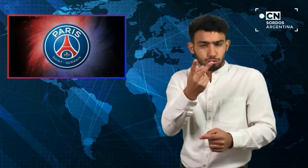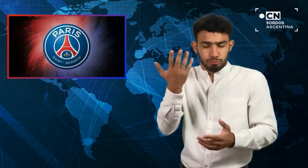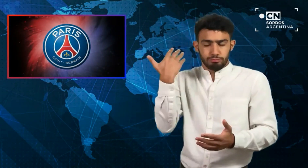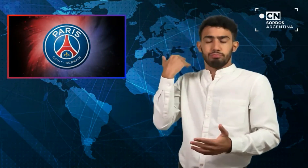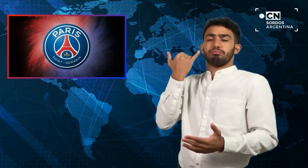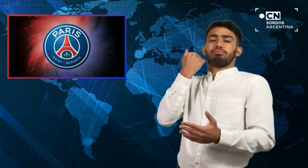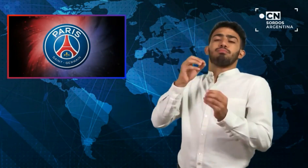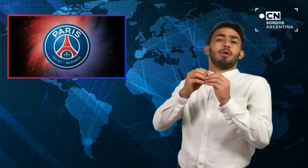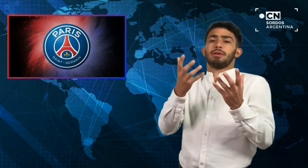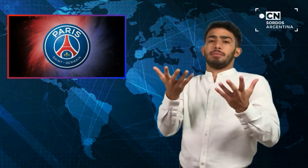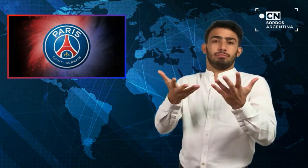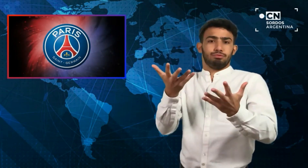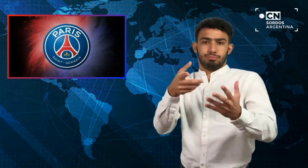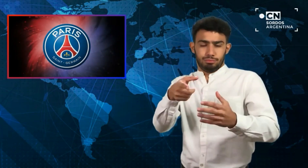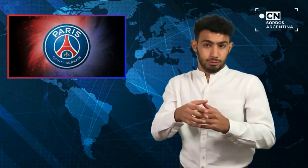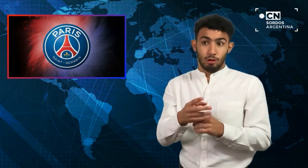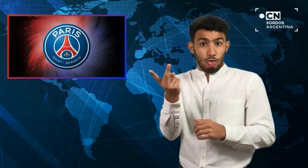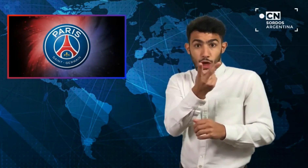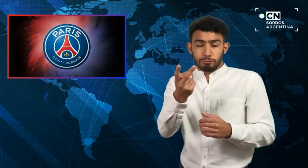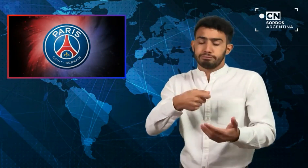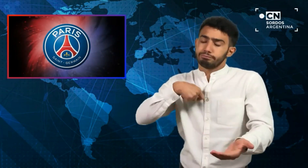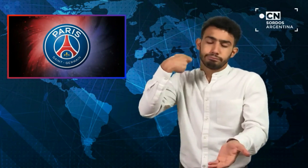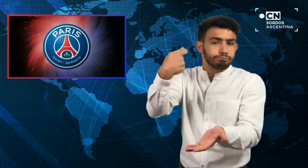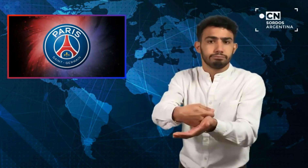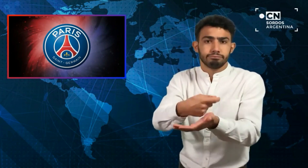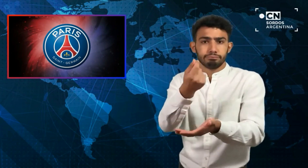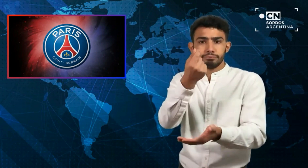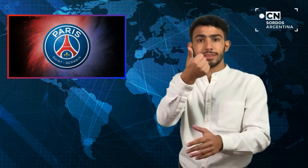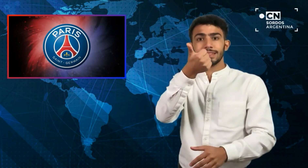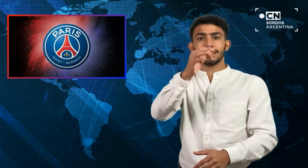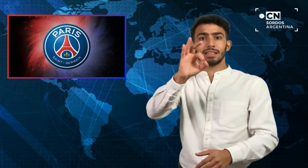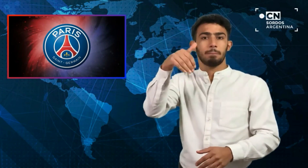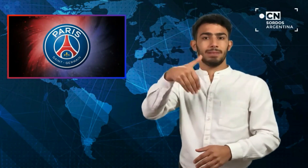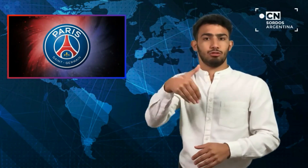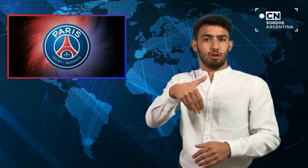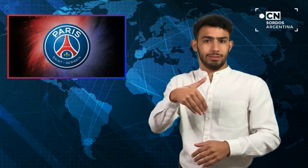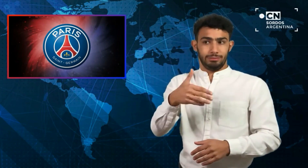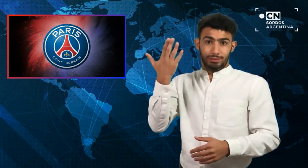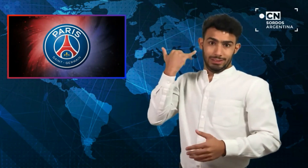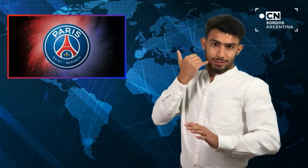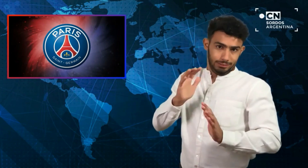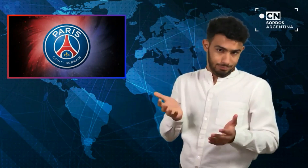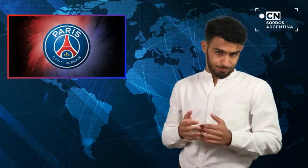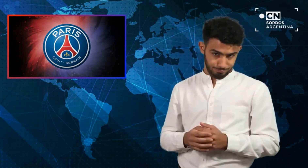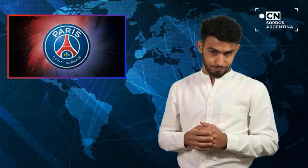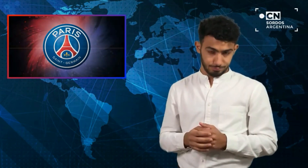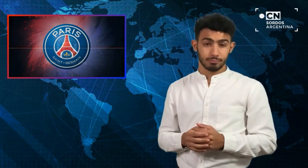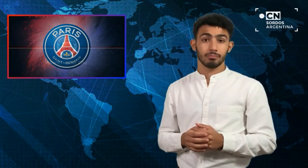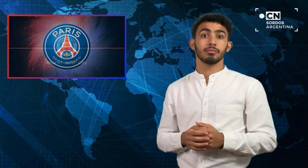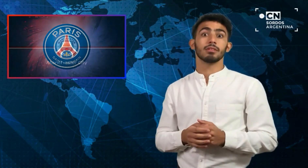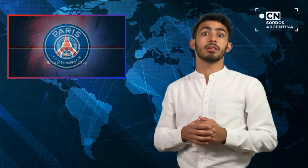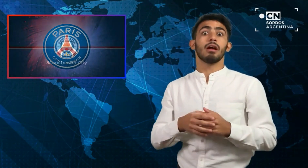Ambos tuvieron que pagar multas de más de 60 millones de euros.